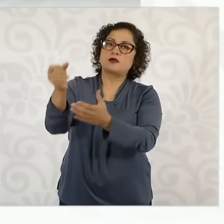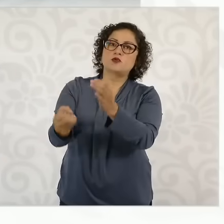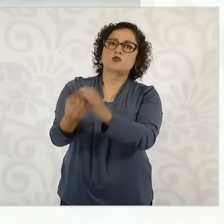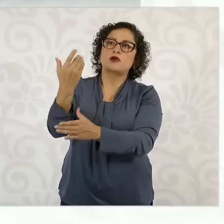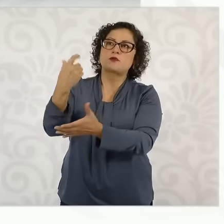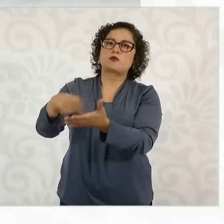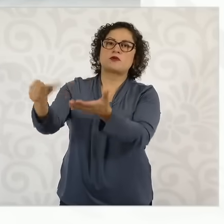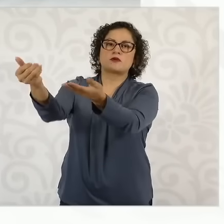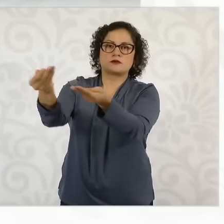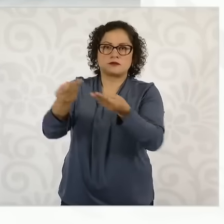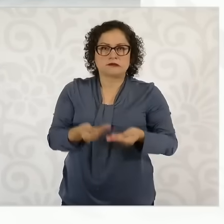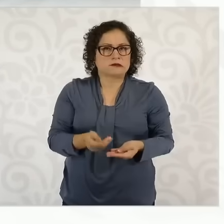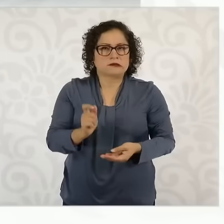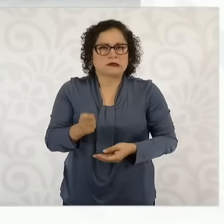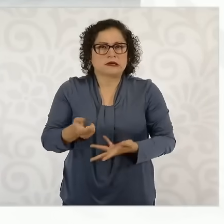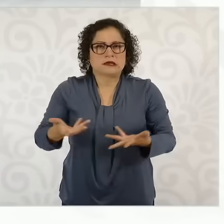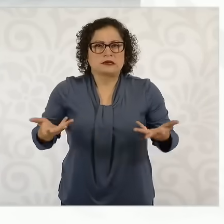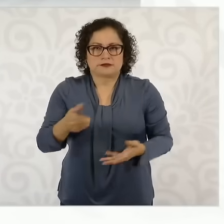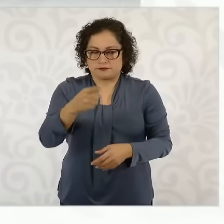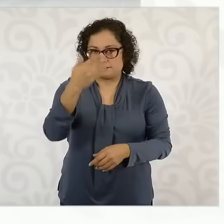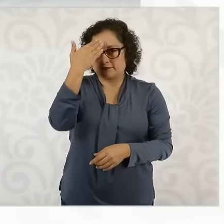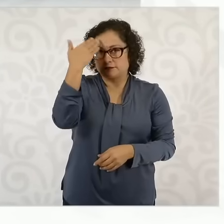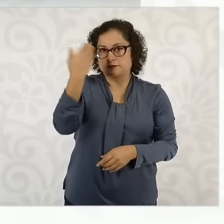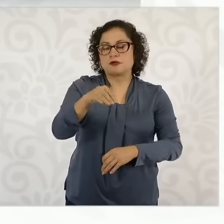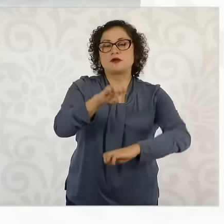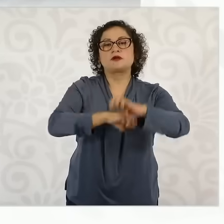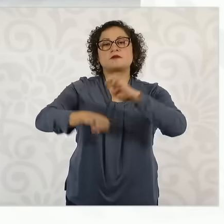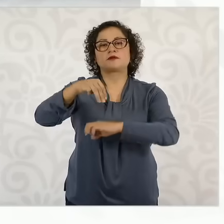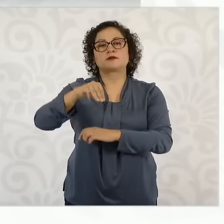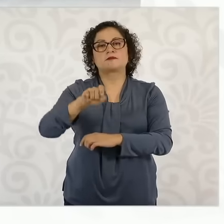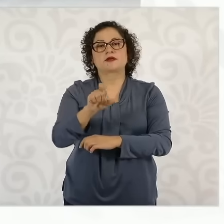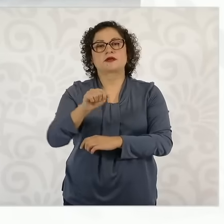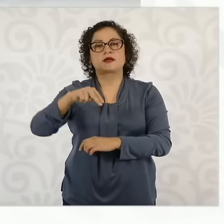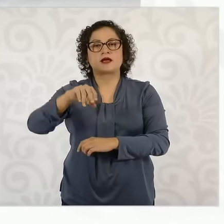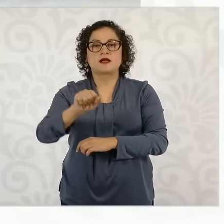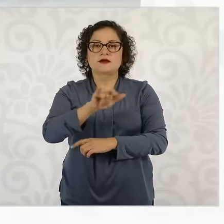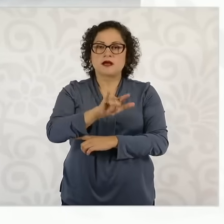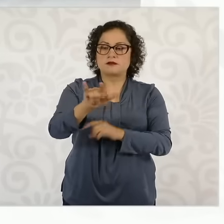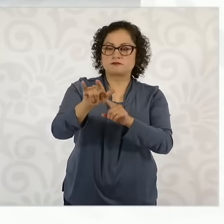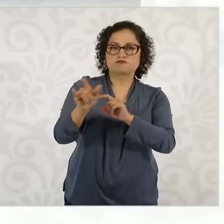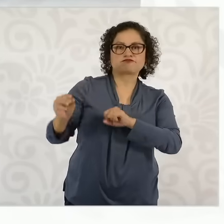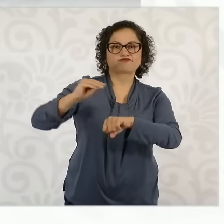la primera operadora a nivel nacional de esta aeronave de nueva tecnología denominada E2.